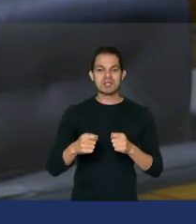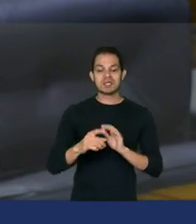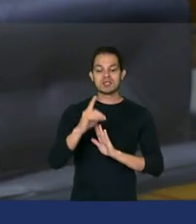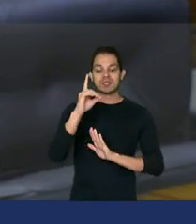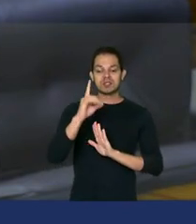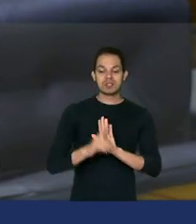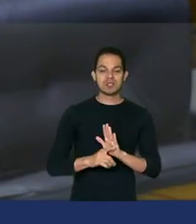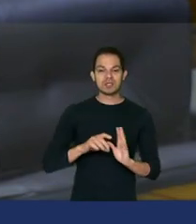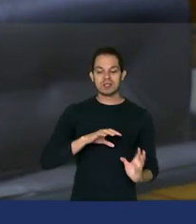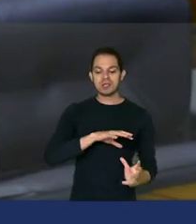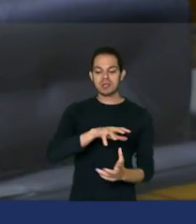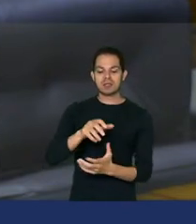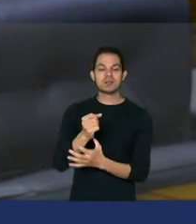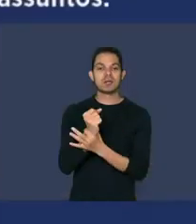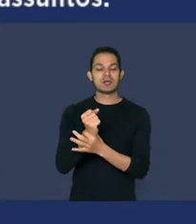NÓS PRECISAMOS DE OUTRO PACTO CIVILIZATÓRIO. O DIREITO